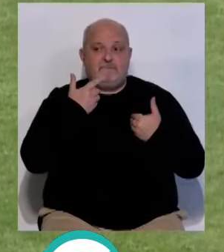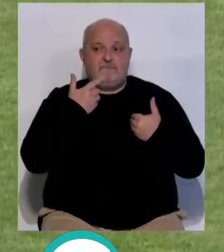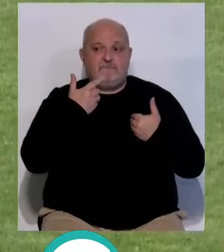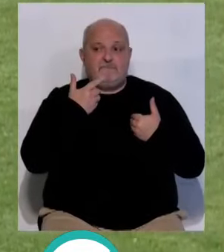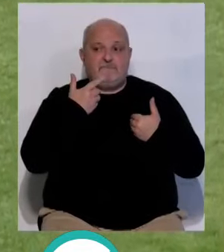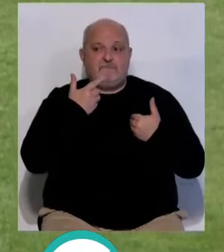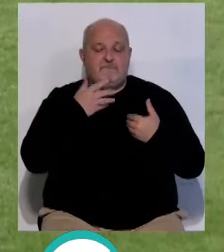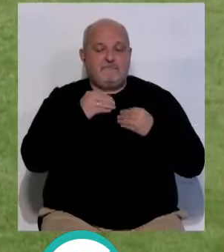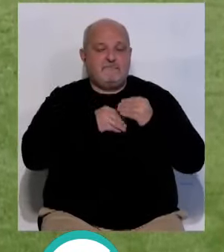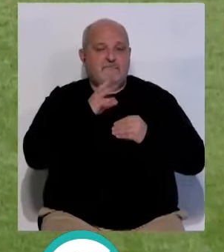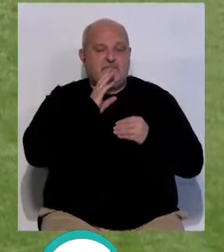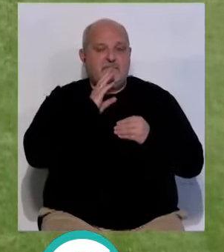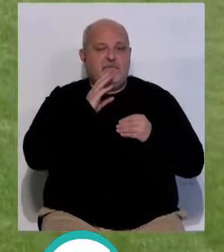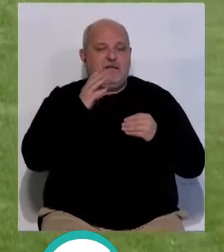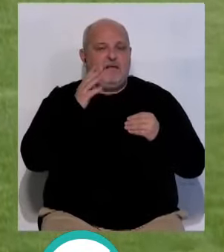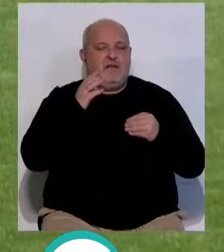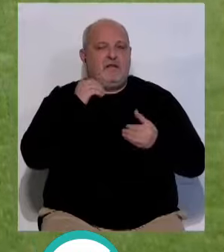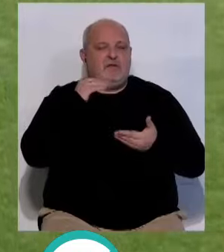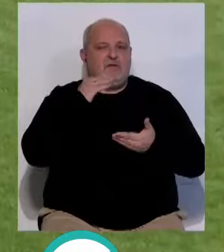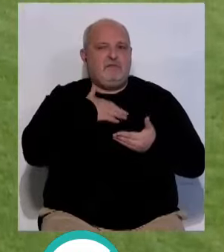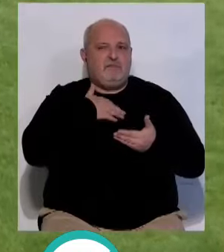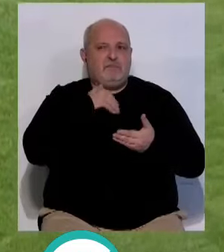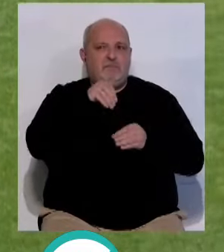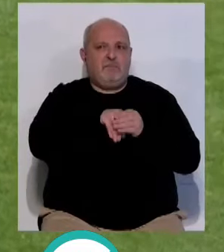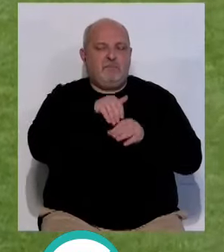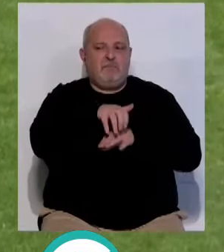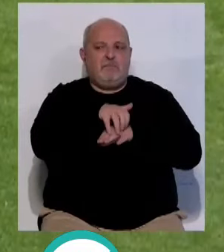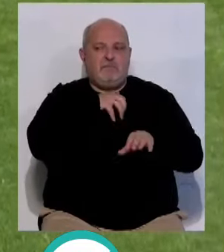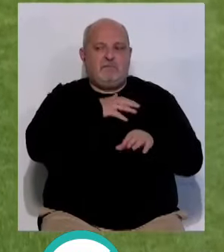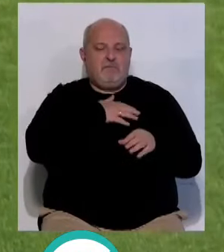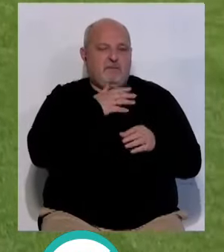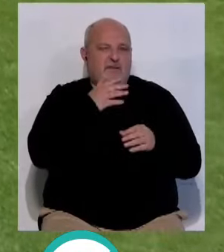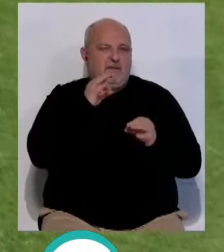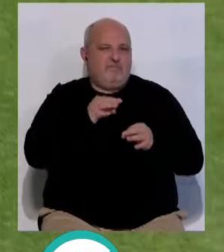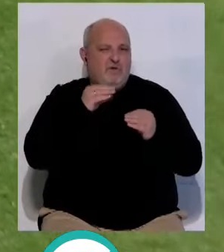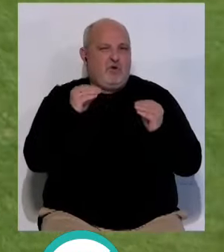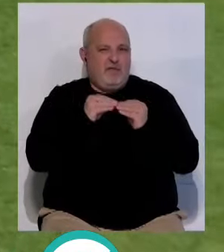gráfico del trofeo la regularidad votación de la mesa y de los aficionados que suele coincidir San